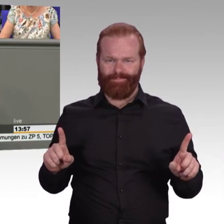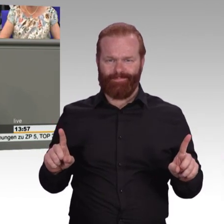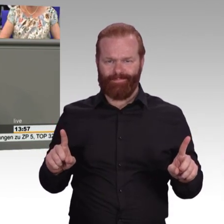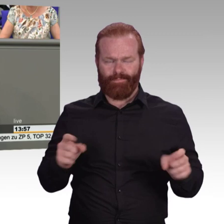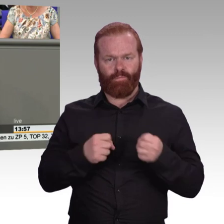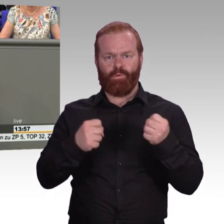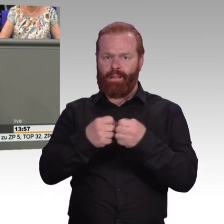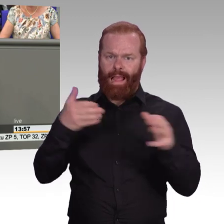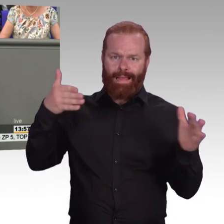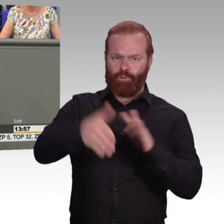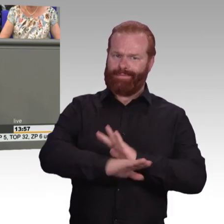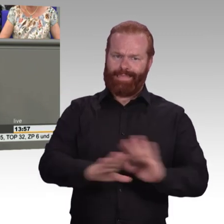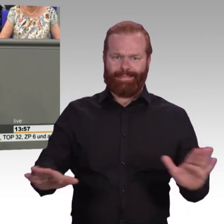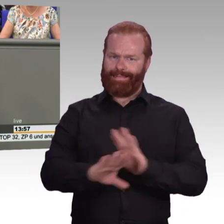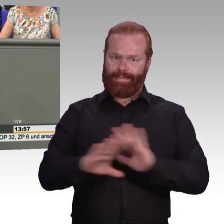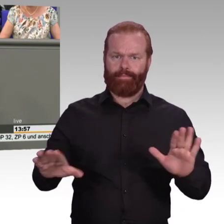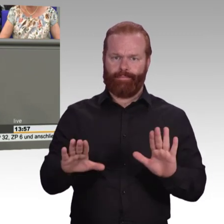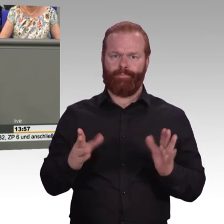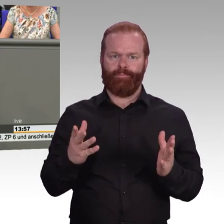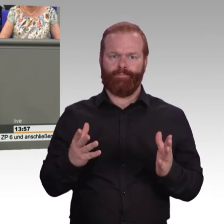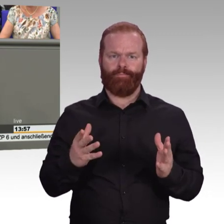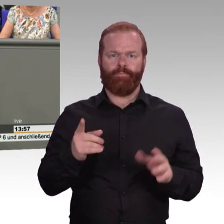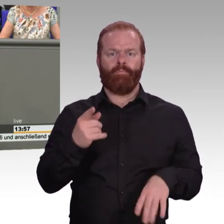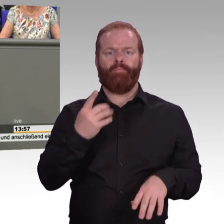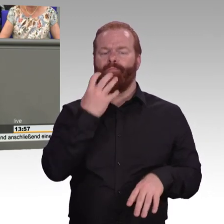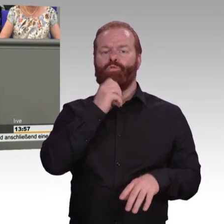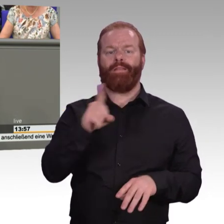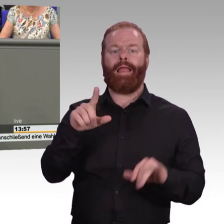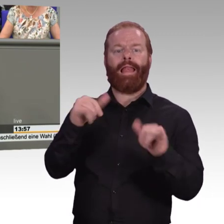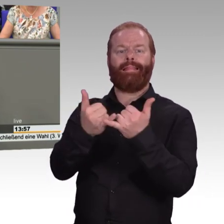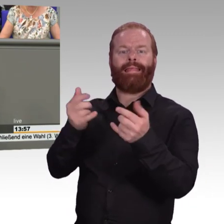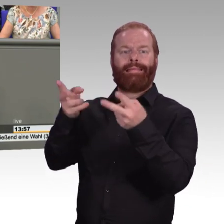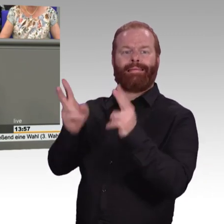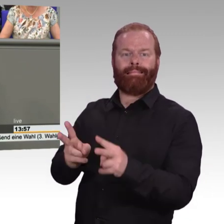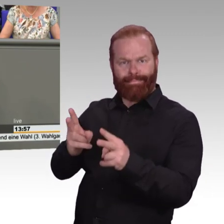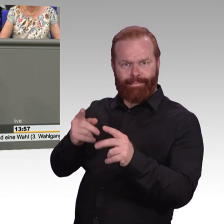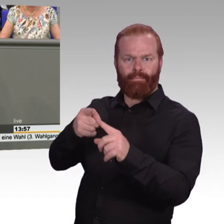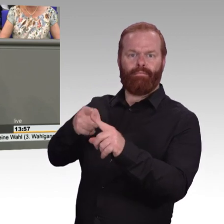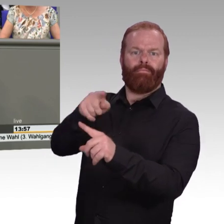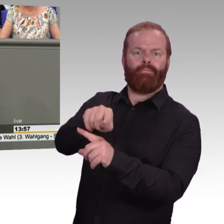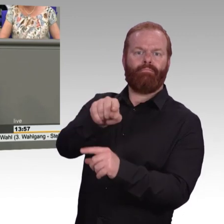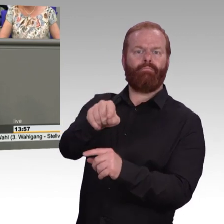Vor allem da alle betonen, dass dies gerade nicht passieren soll. Wir sollten dies außerdem ernst nehmen,